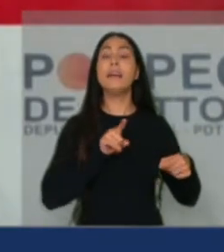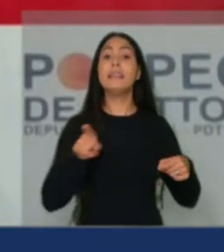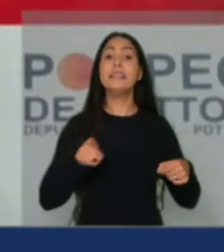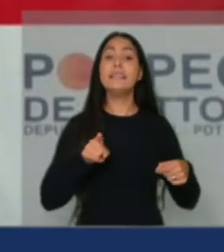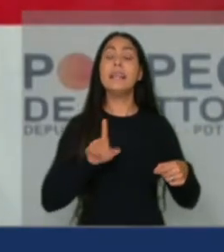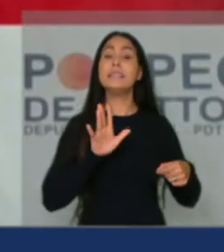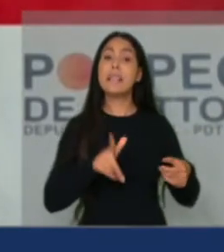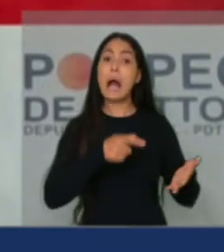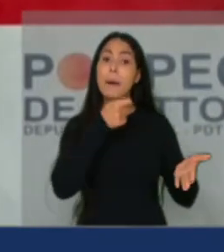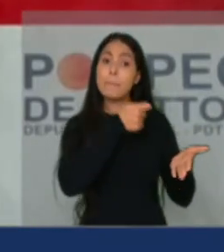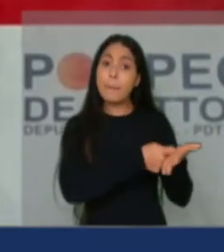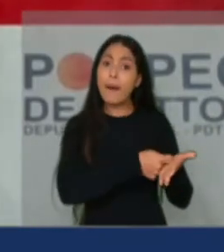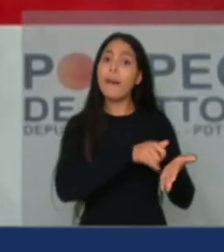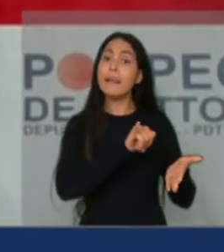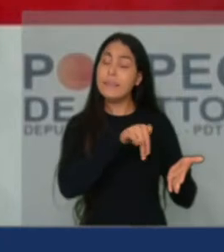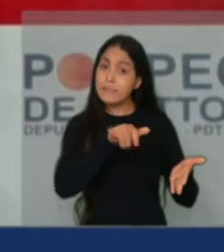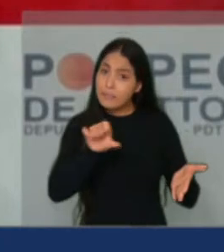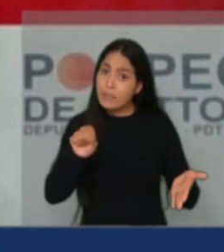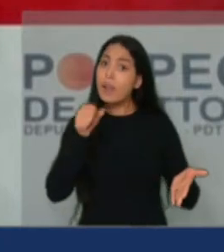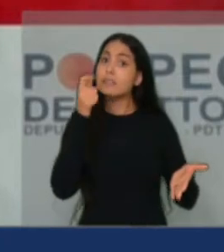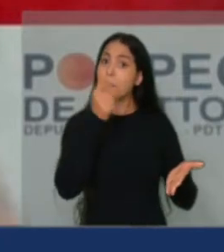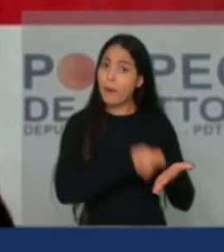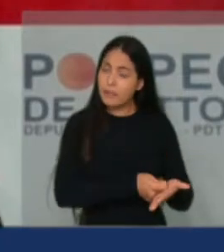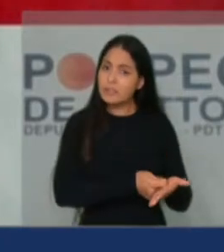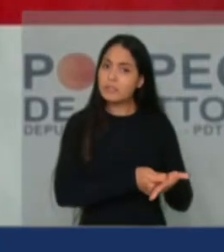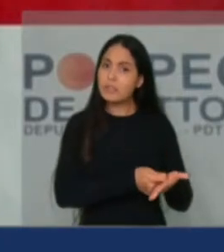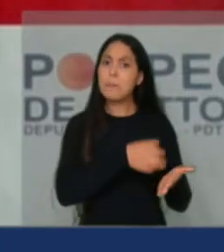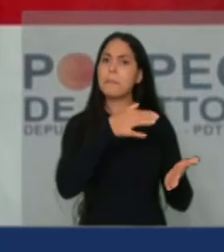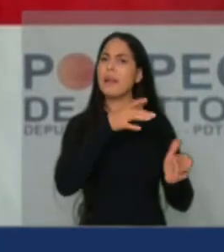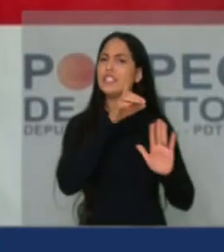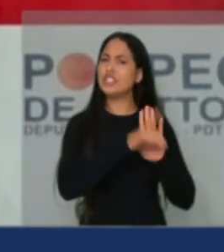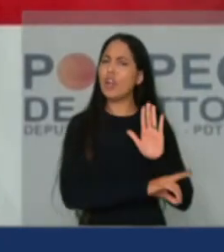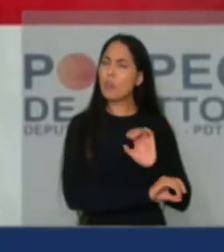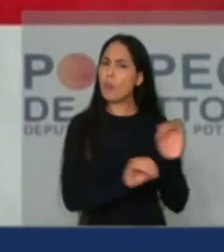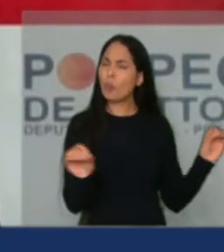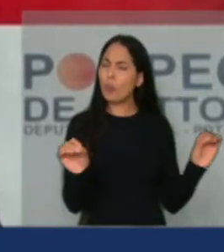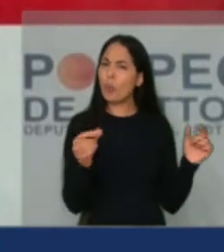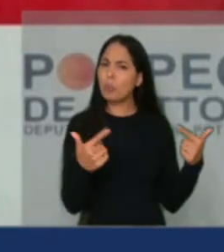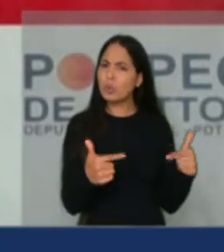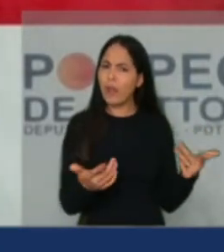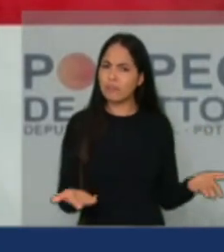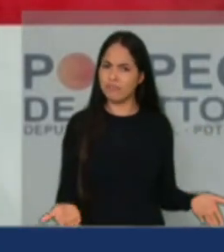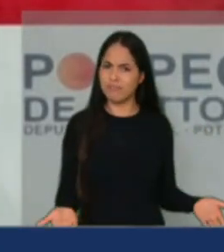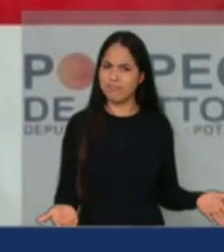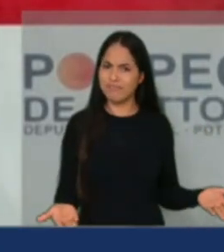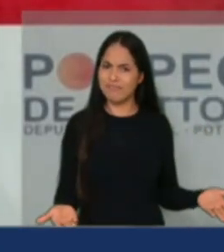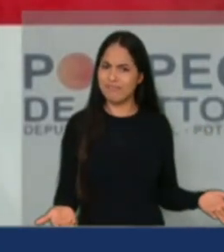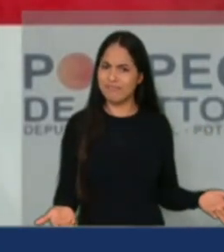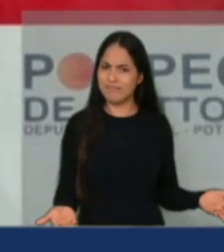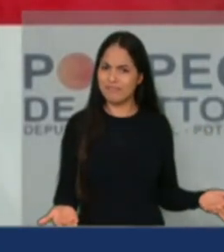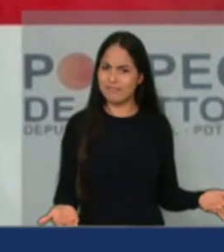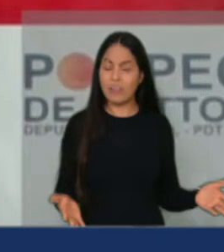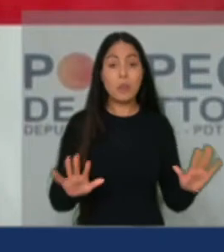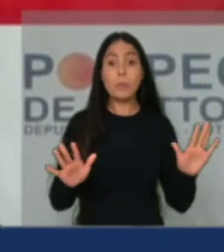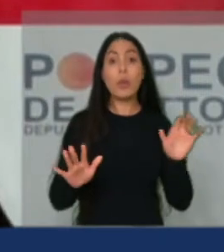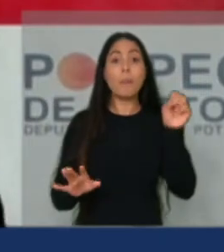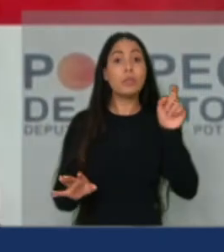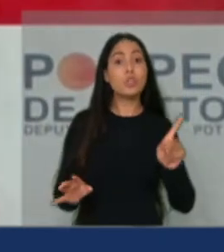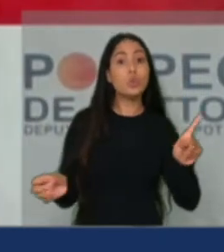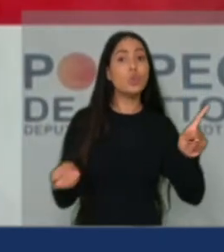CONTRIBUINDO COM O INSS, NO ENTANTO, NÃO TEM DIREITO NENHUM, ELE NÃO VAI TER UMA NOVA APOSENTADORIA, SE FICAR DOENTE NA RECEBE NADA, SE